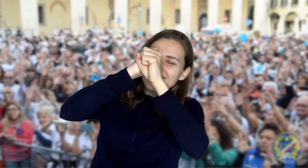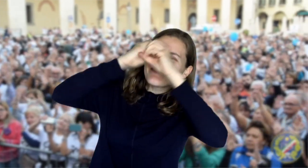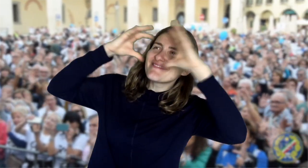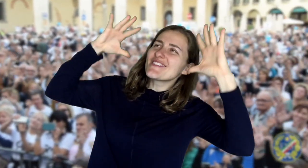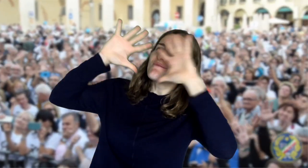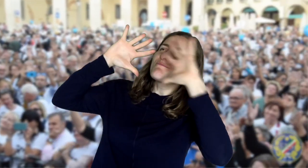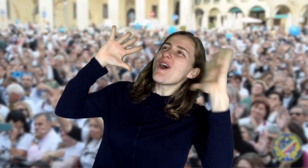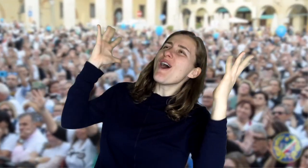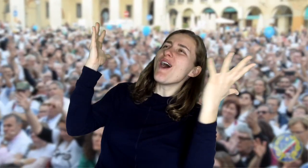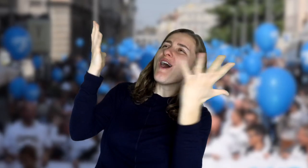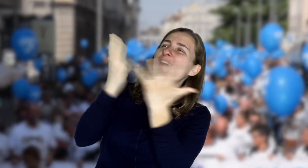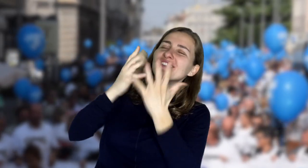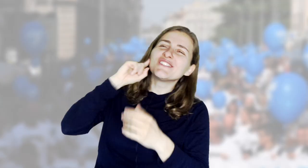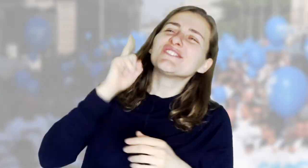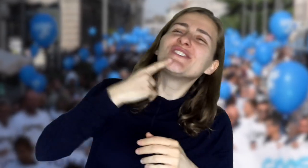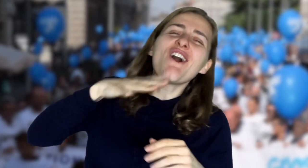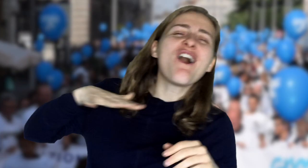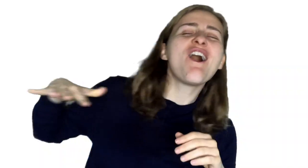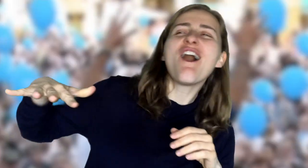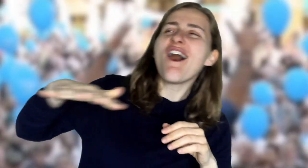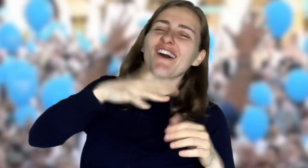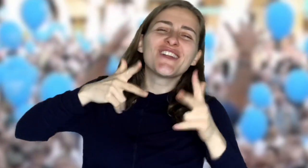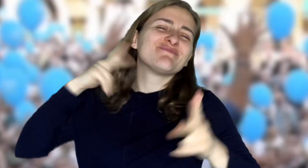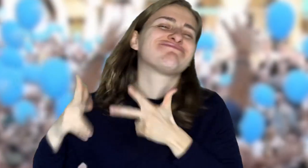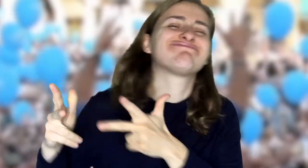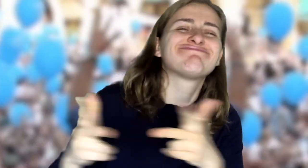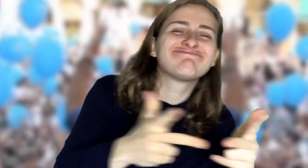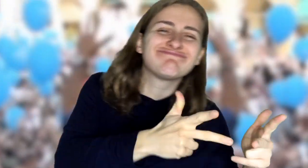Un mondo dove le persone sorde possano usare la propria lingua dei segni ovunque!